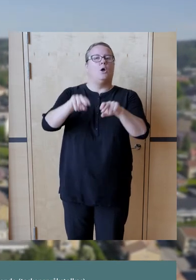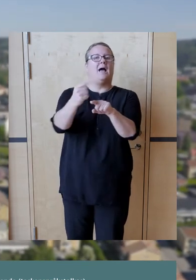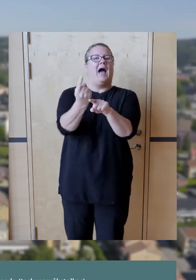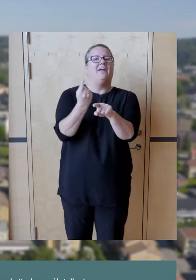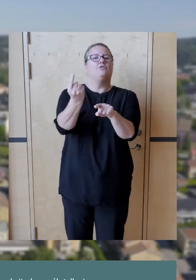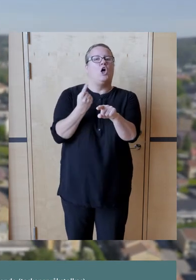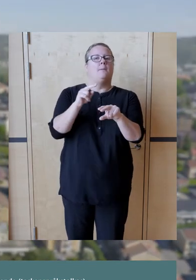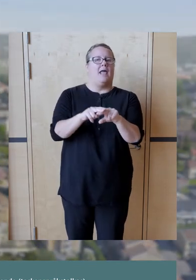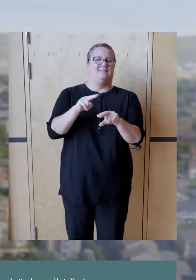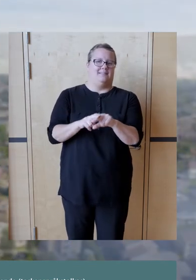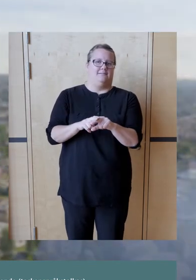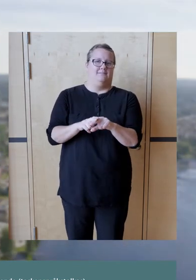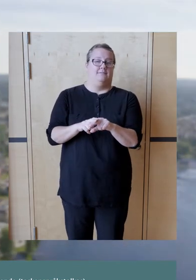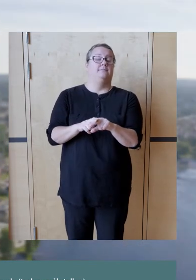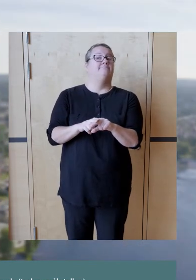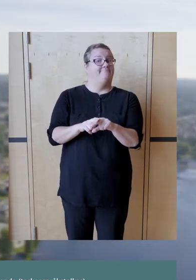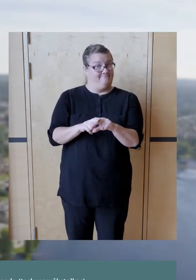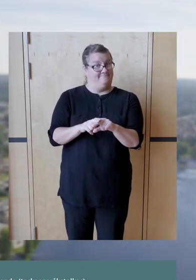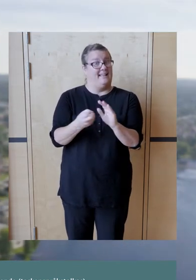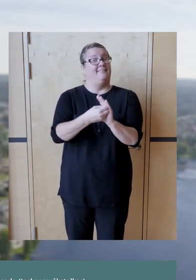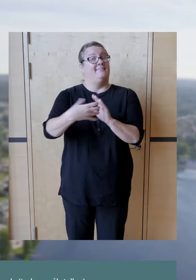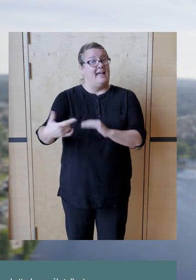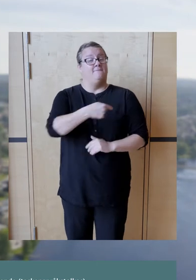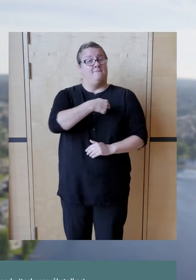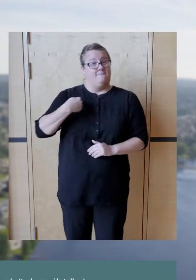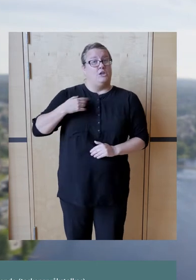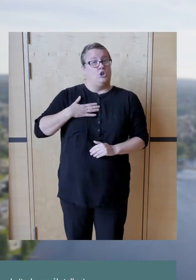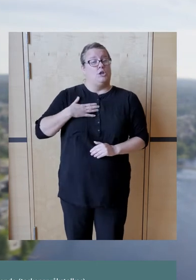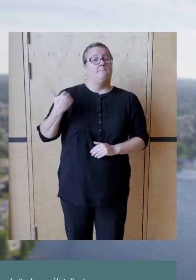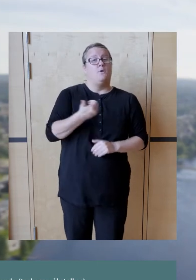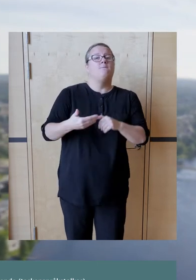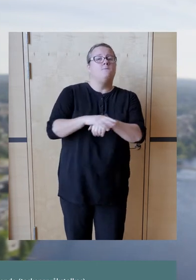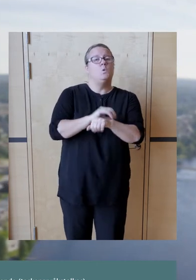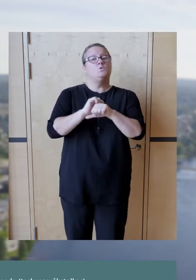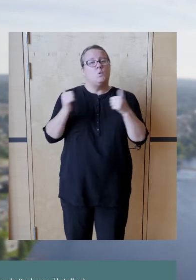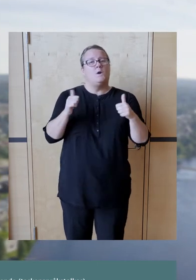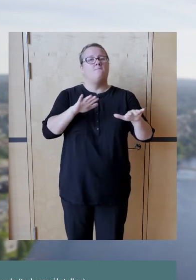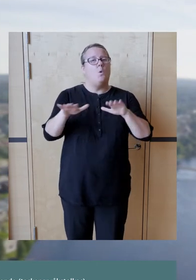Platser Därför säger vi att vi ska ha ett fullstort vård och omsorgsboende och att det ska byggas